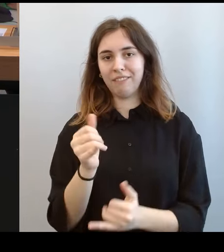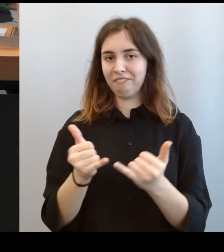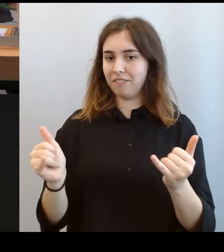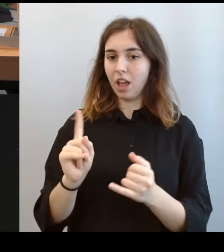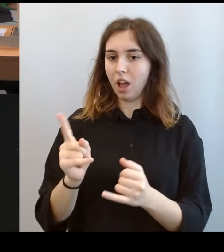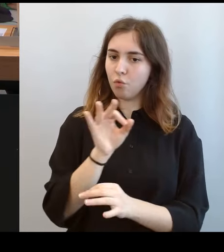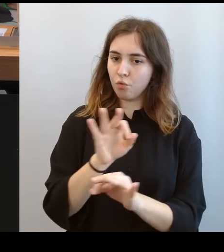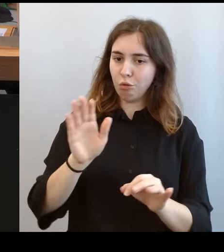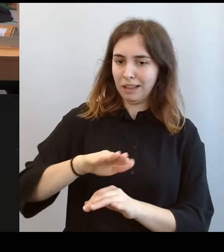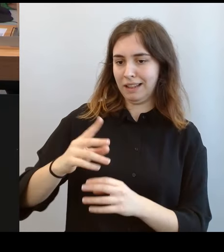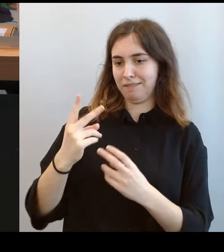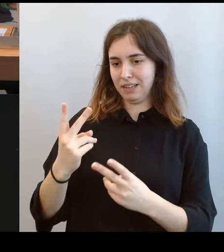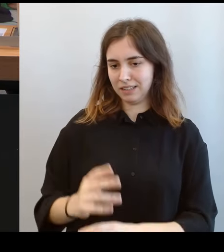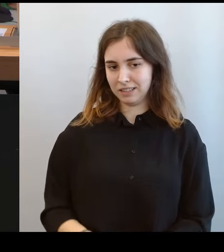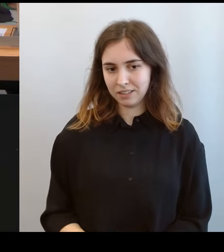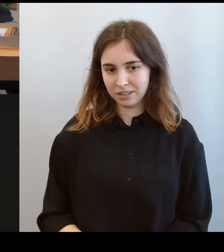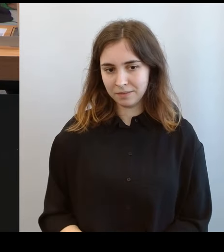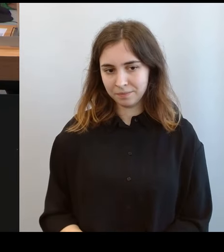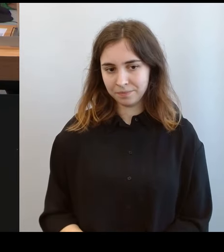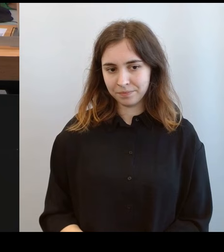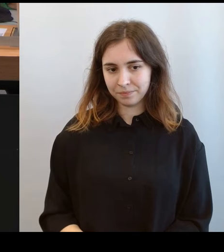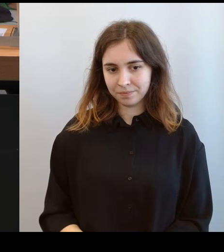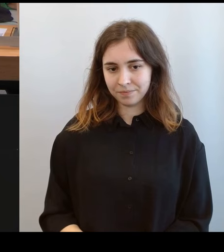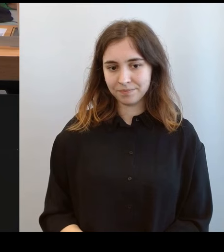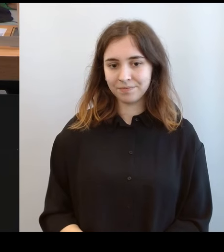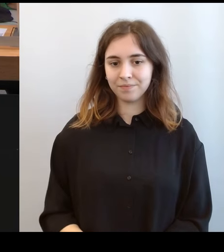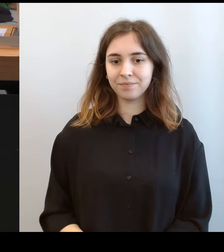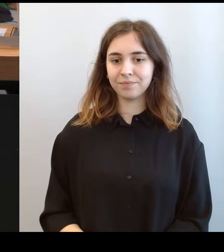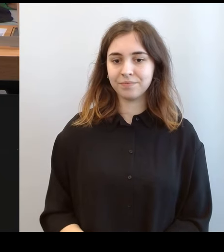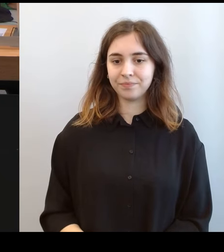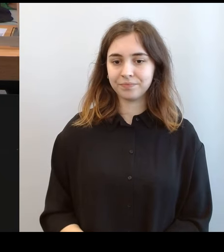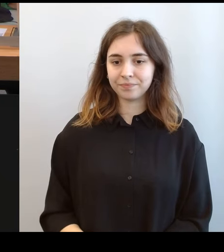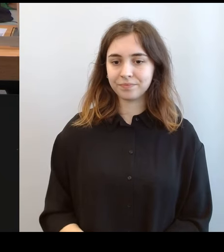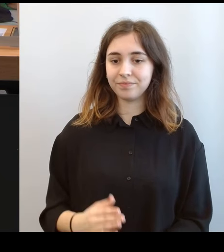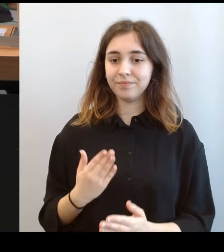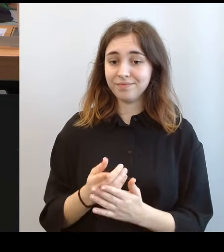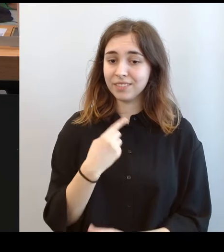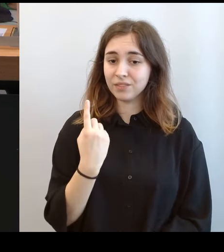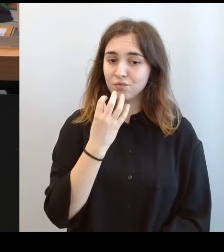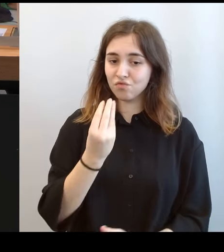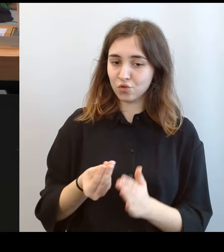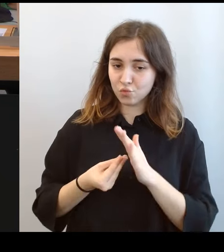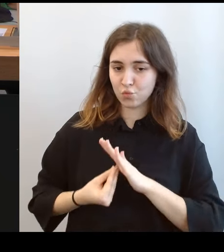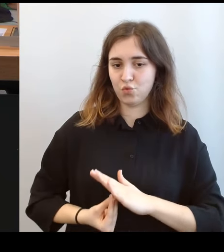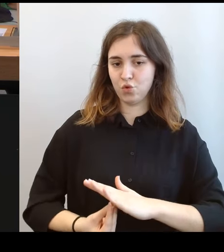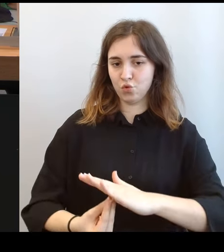Entscheidergremium des Gemeinsamen Bundesausschusses darin bestärken bei der aktuell laufenden Prüfung die Aufnahme der drei